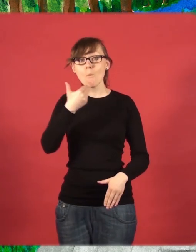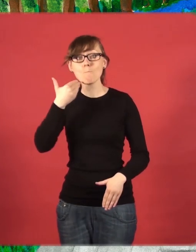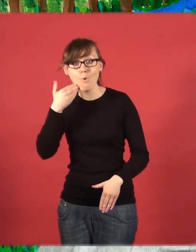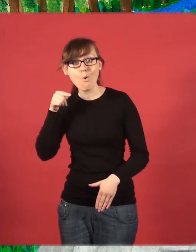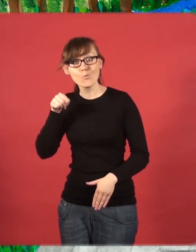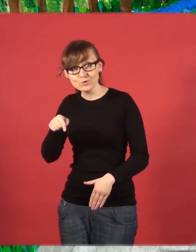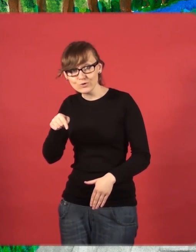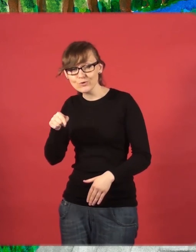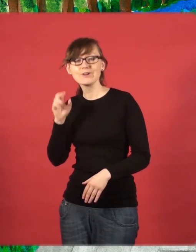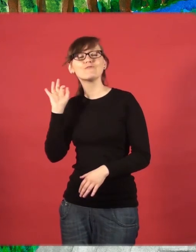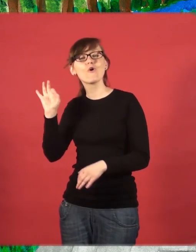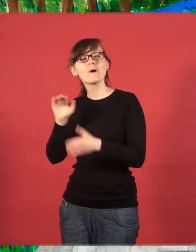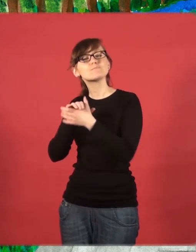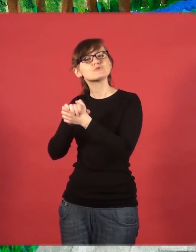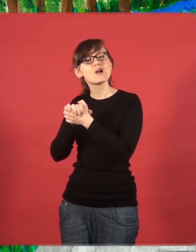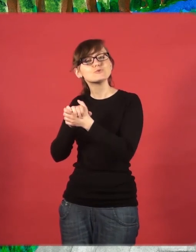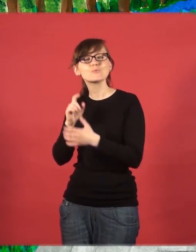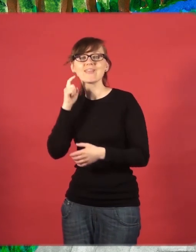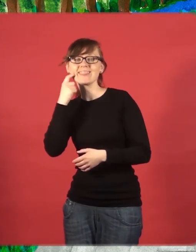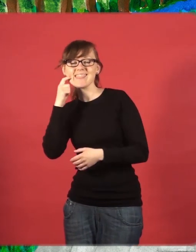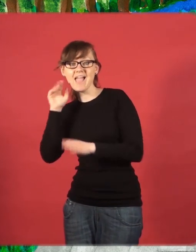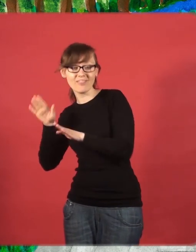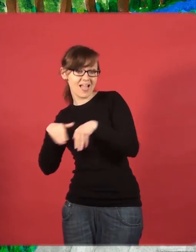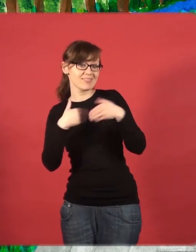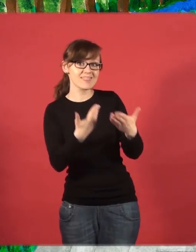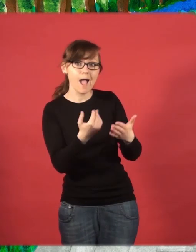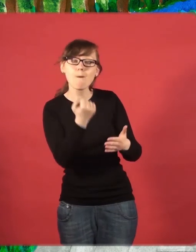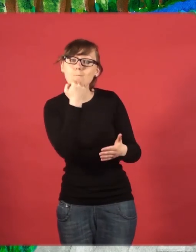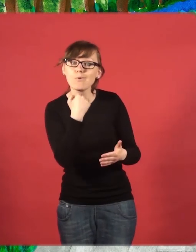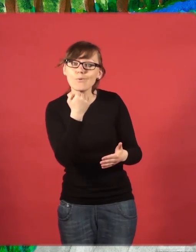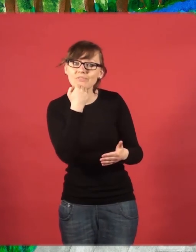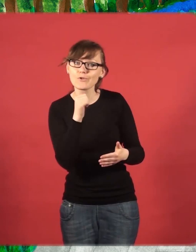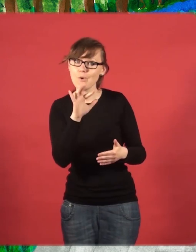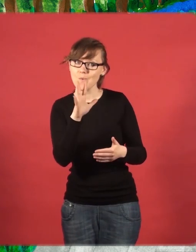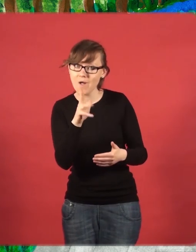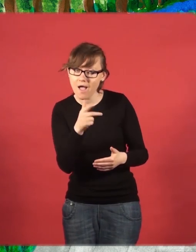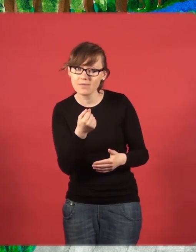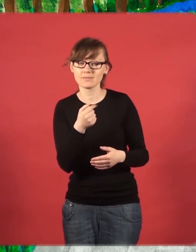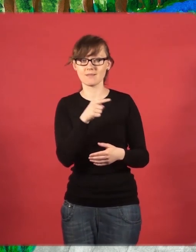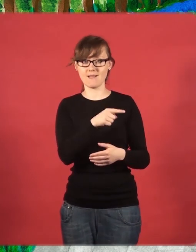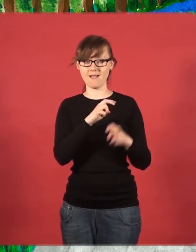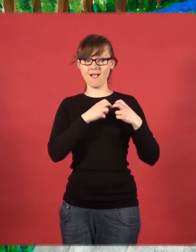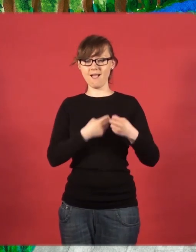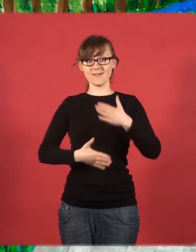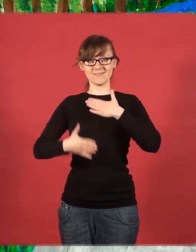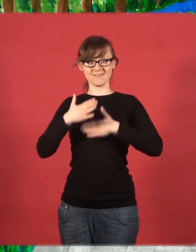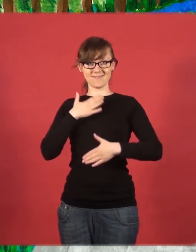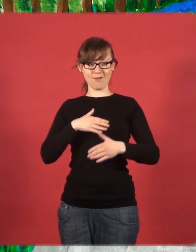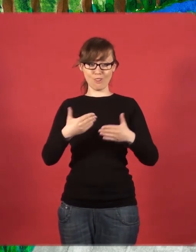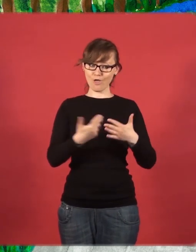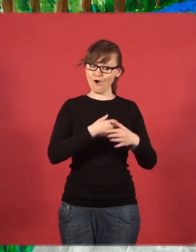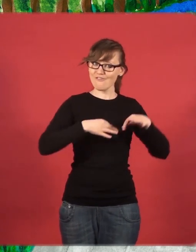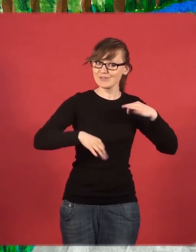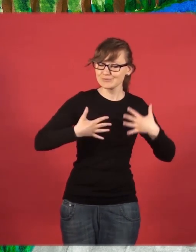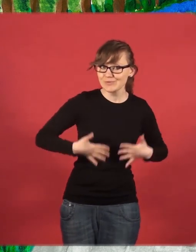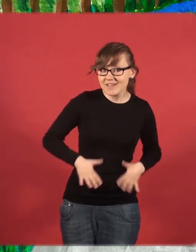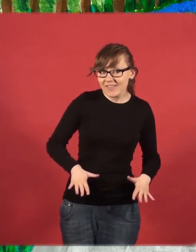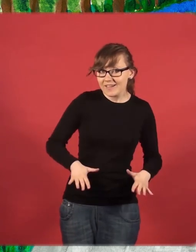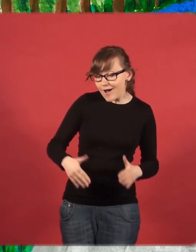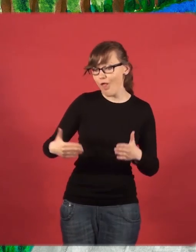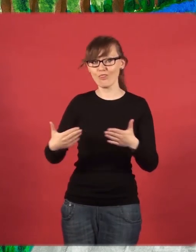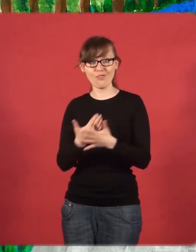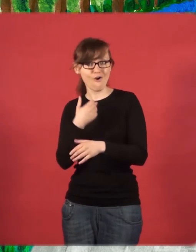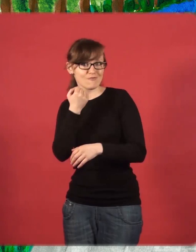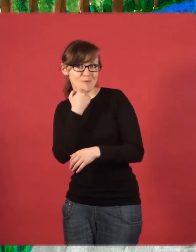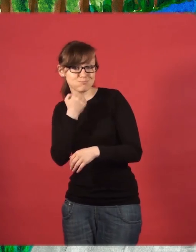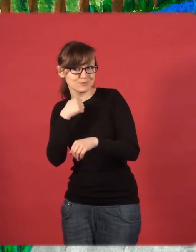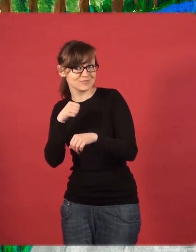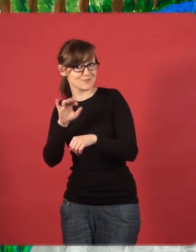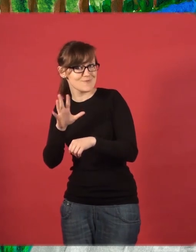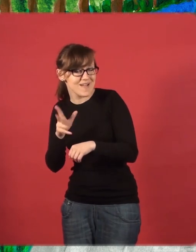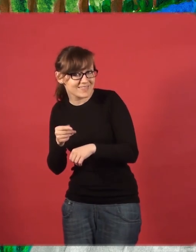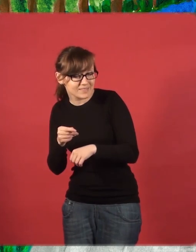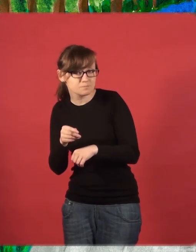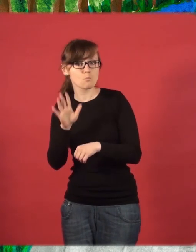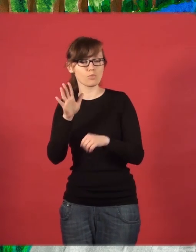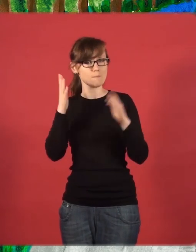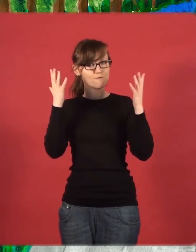Dziewczynka była zachwycona, po południu Diana przyniosła Ani prezent, który przysłała ciotka Józefina, były to śliczne, skórzana buciki. Szczęście Ani nie miało granic.